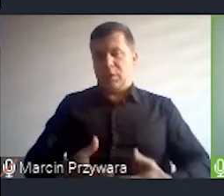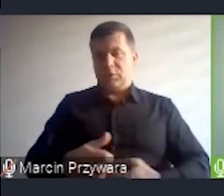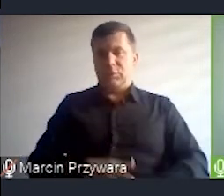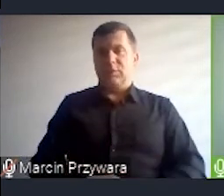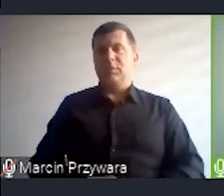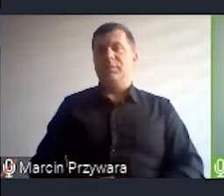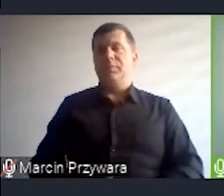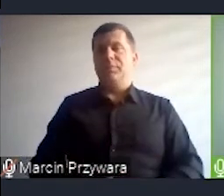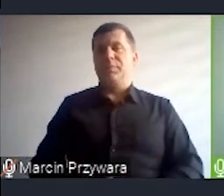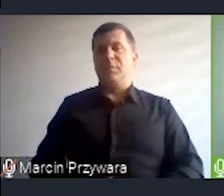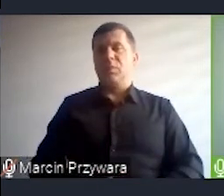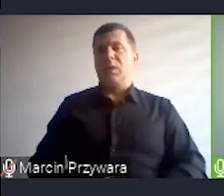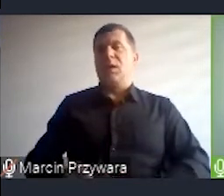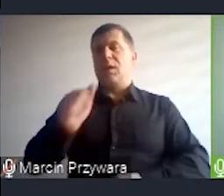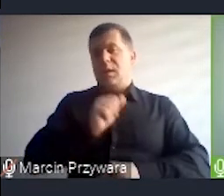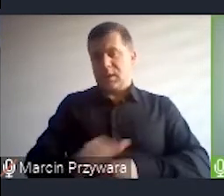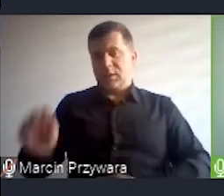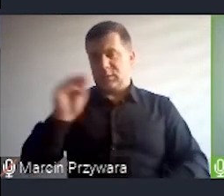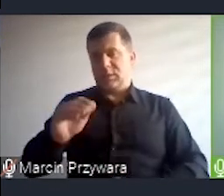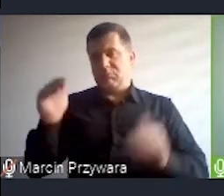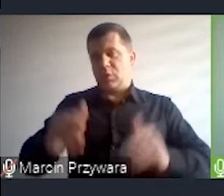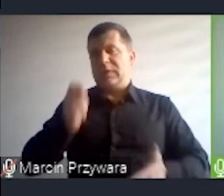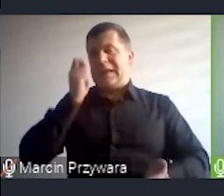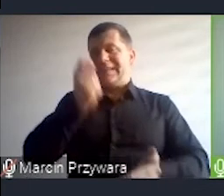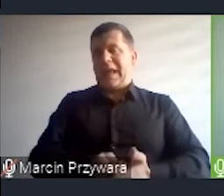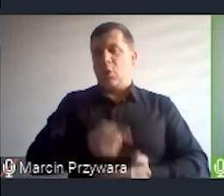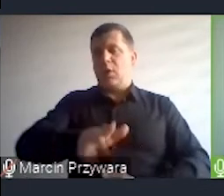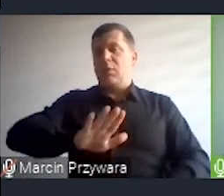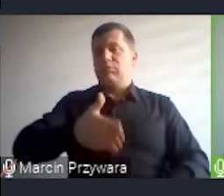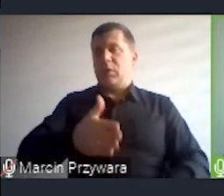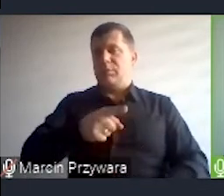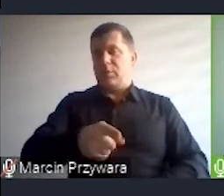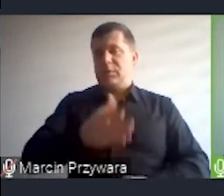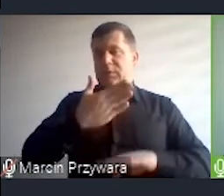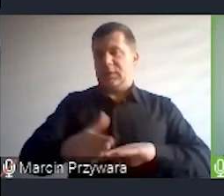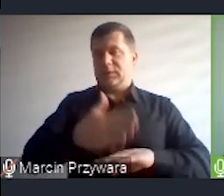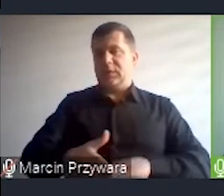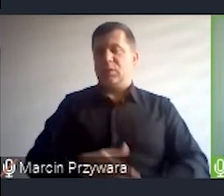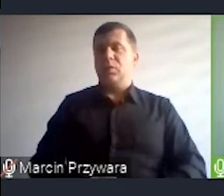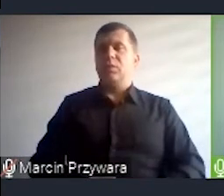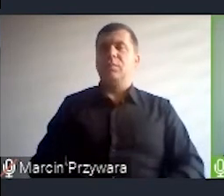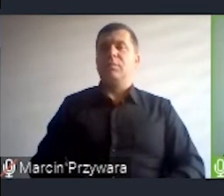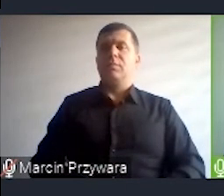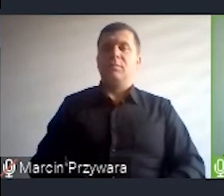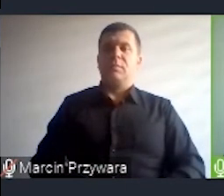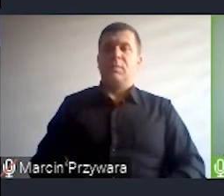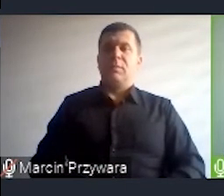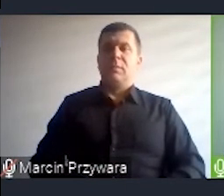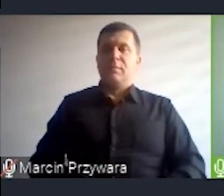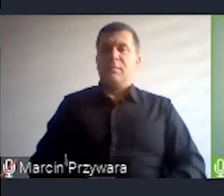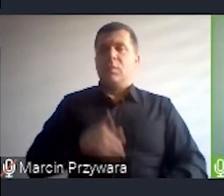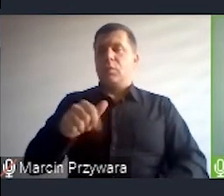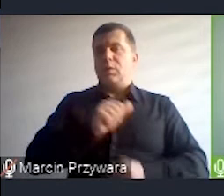Jest opcja zakupu przedmiotu leasingu jest to taki bardzo popularny